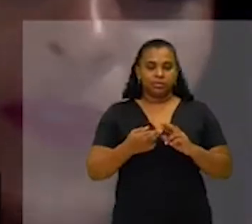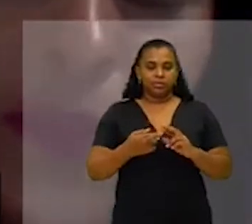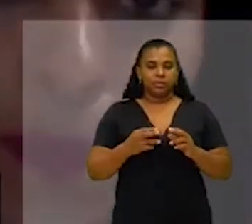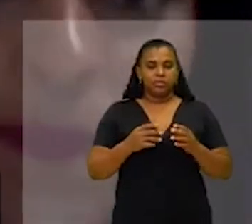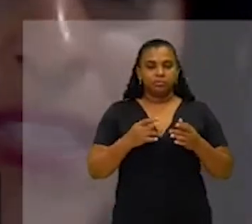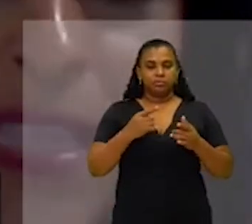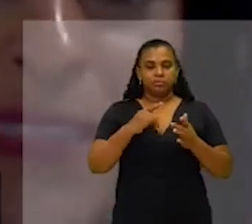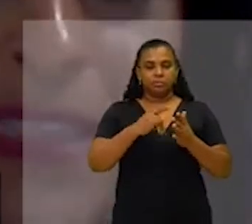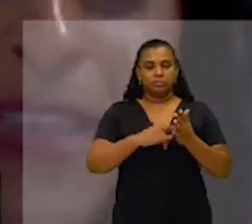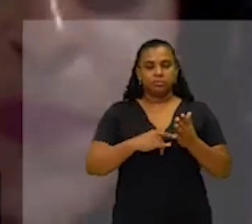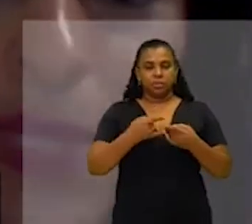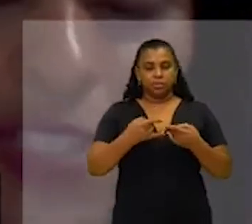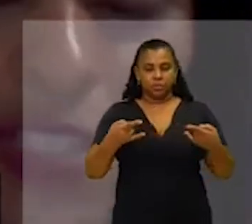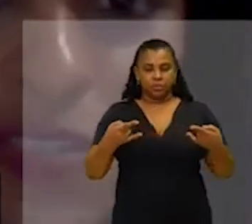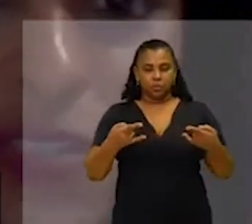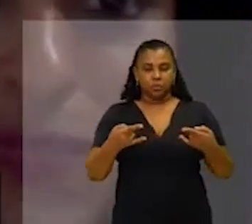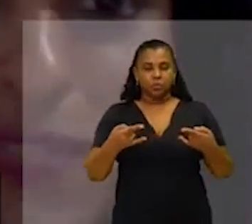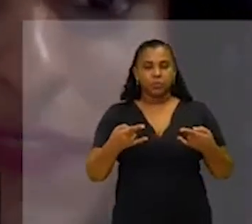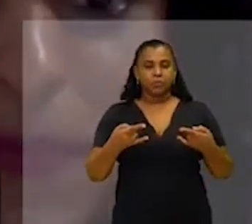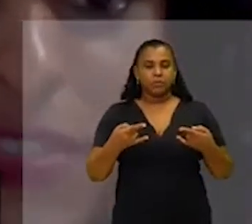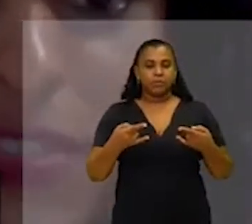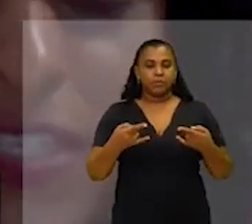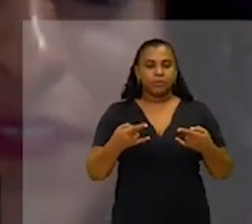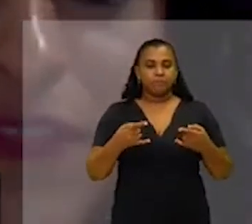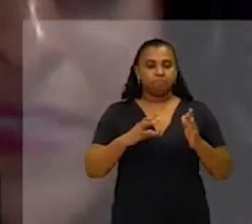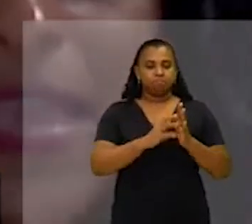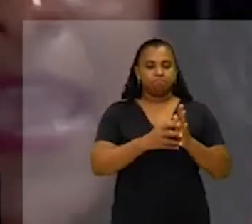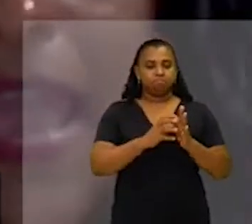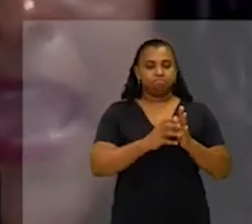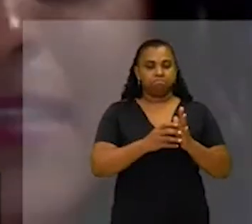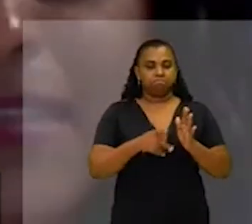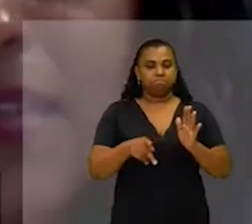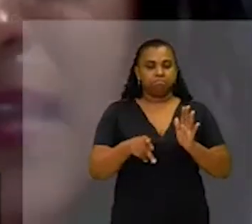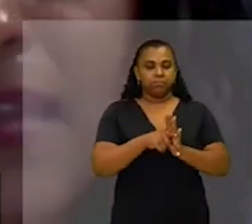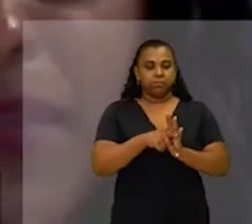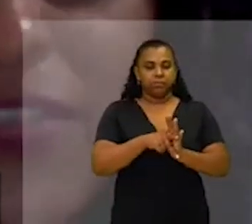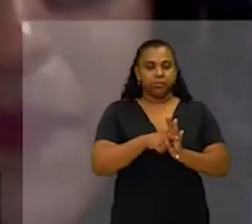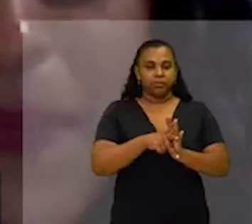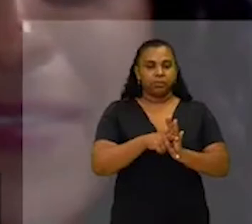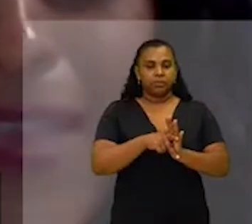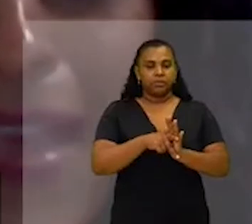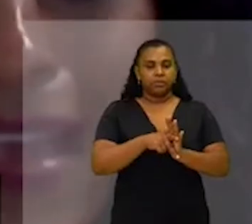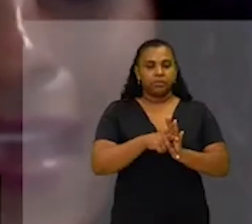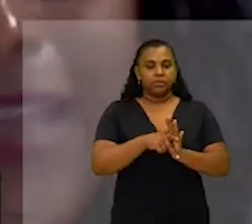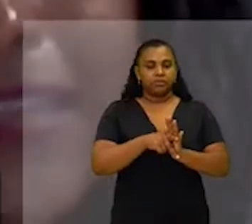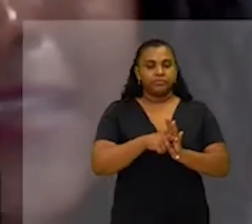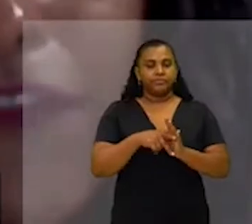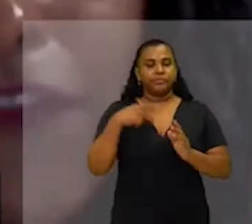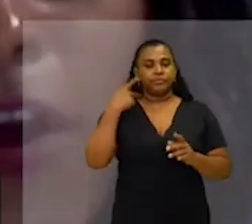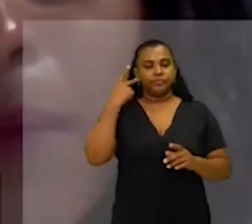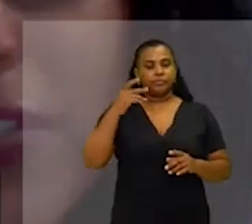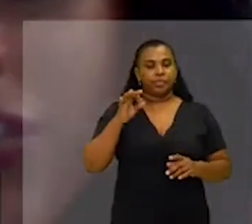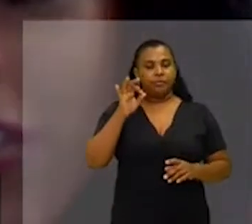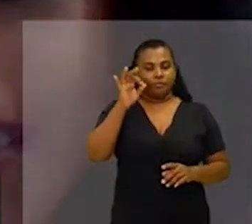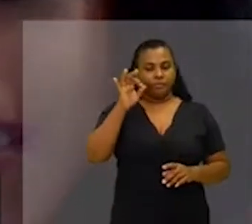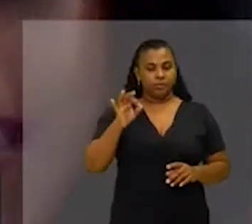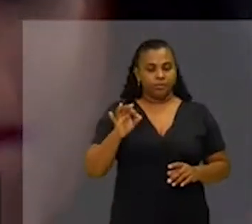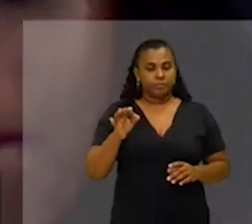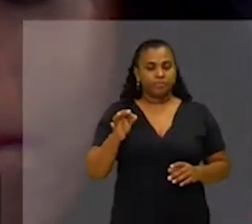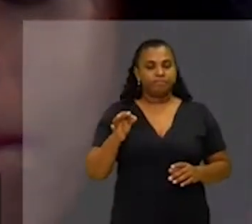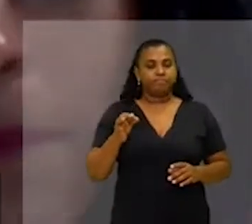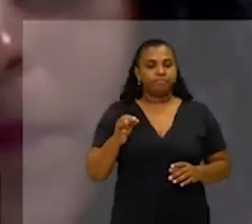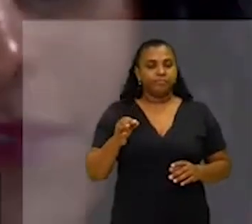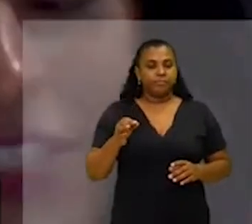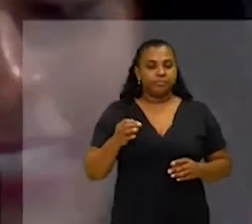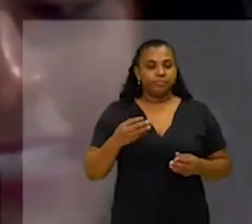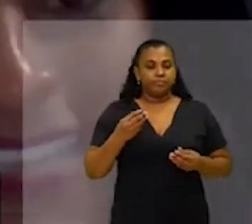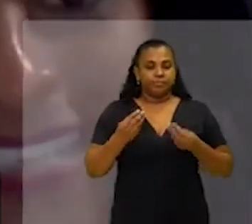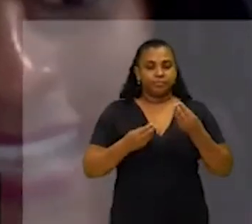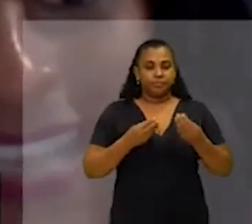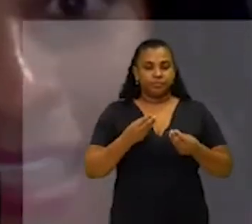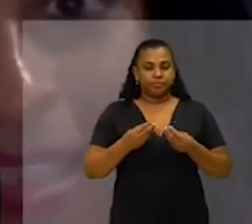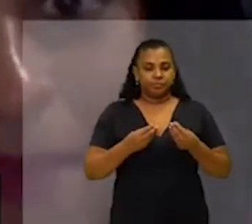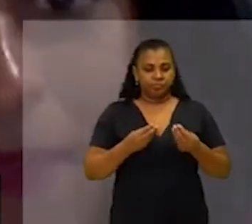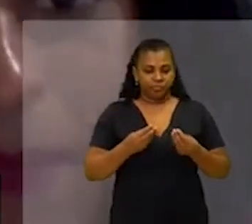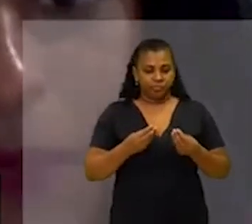desdobramento das políticas de ações afirmativas é necessariamente que pensar na forma de de trazer